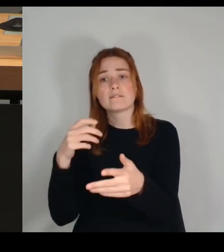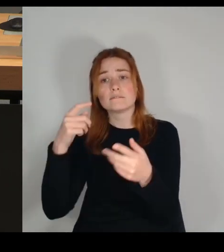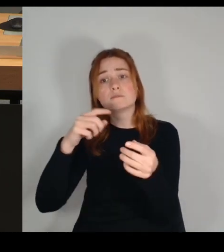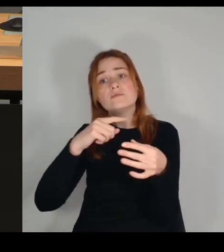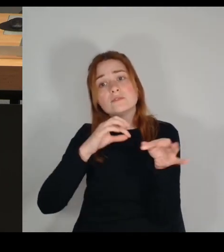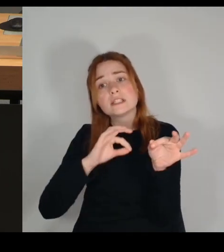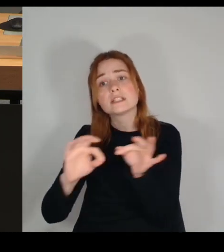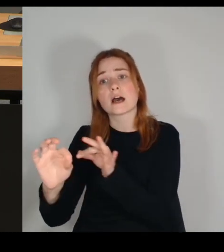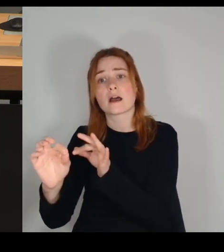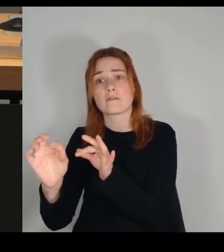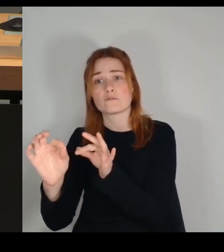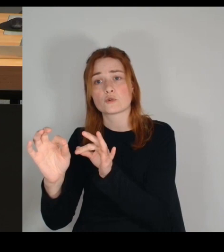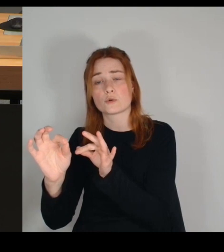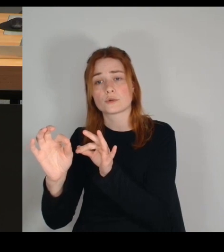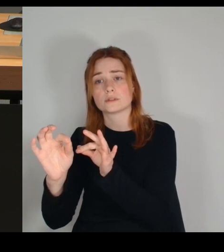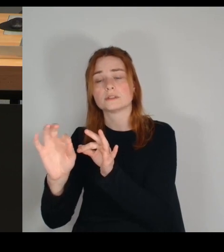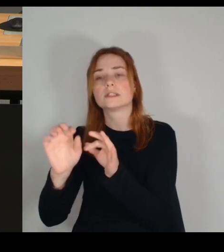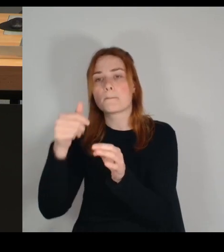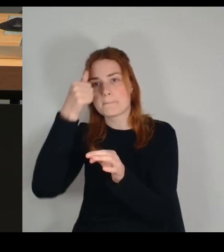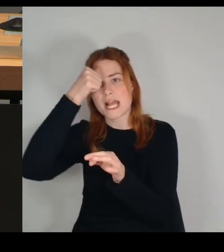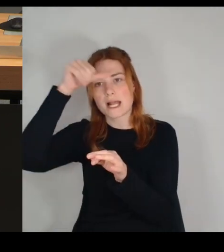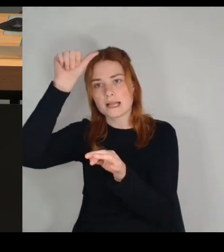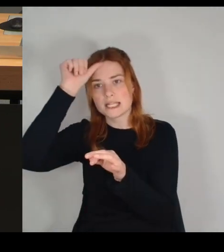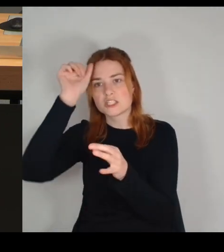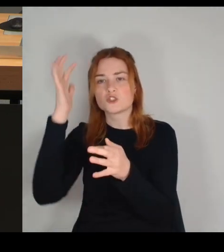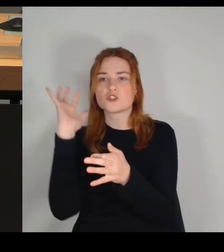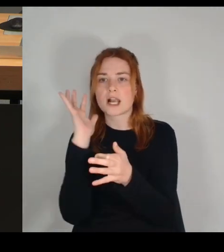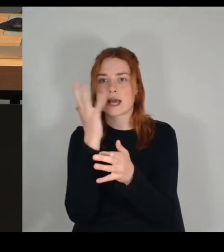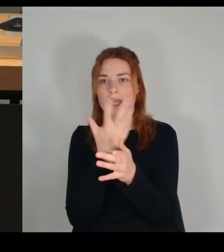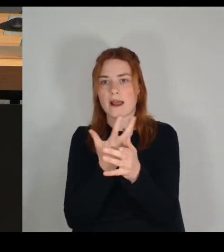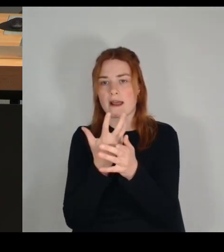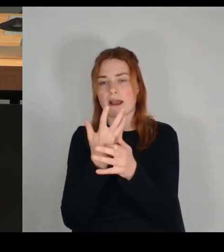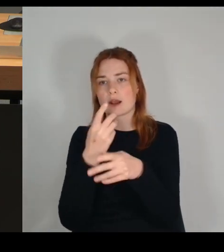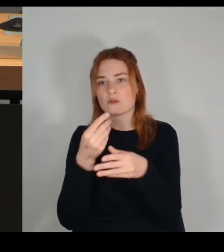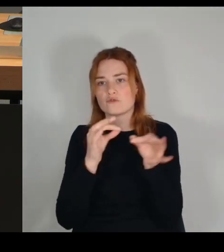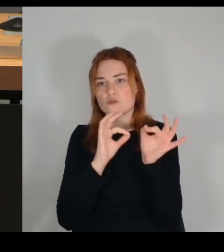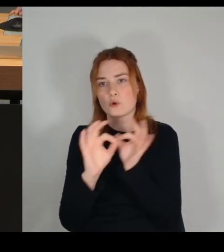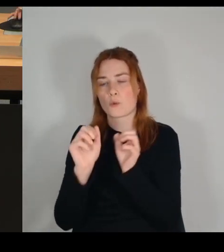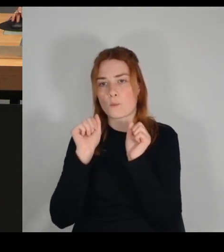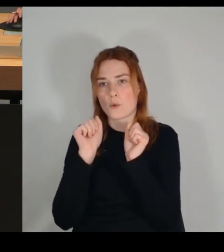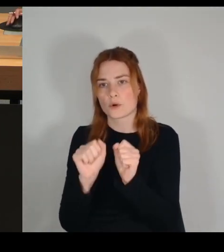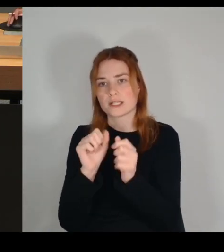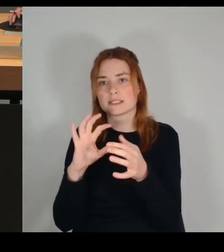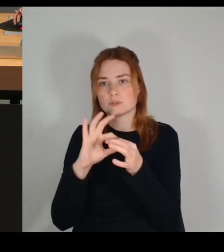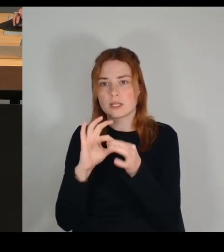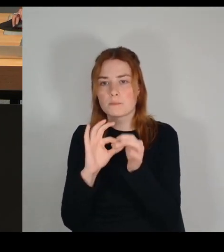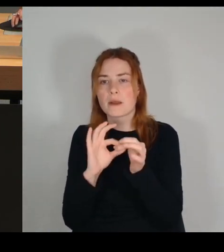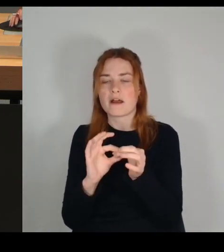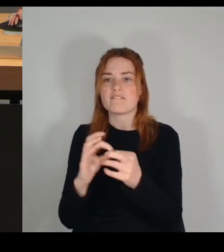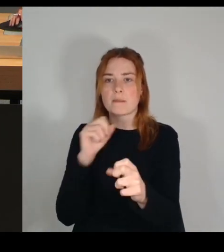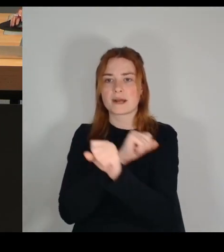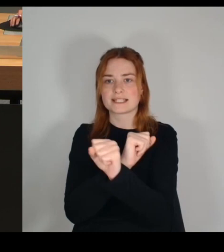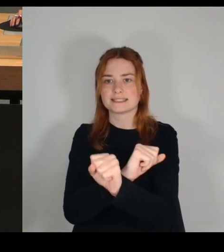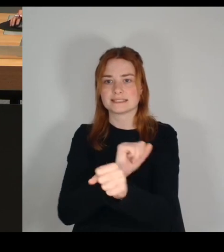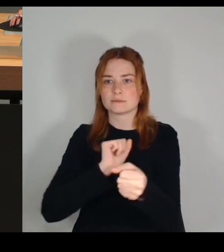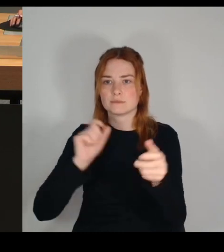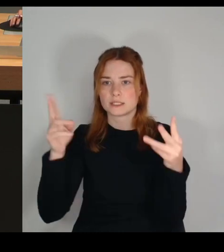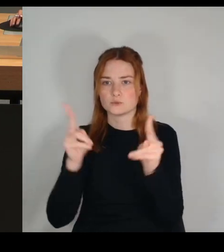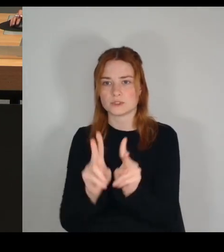der Verbrechensbekämpfung führen kann. Aus diesem Grunde sind wir auf die Diskussion im Innenausschuss bereits jetzt sehr gespannt. Vielen Dank